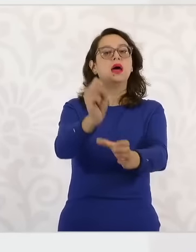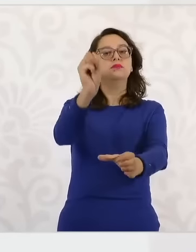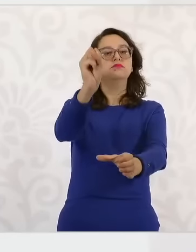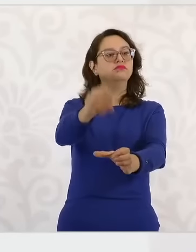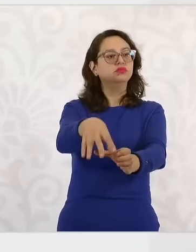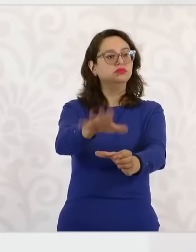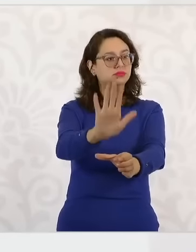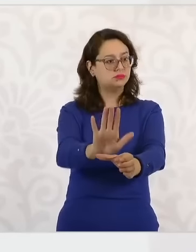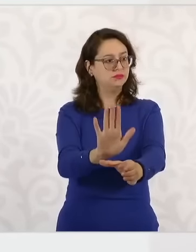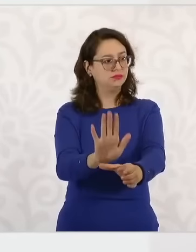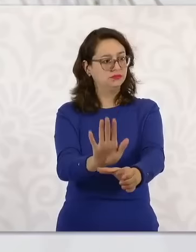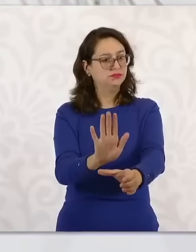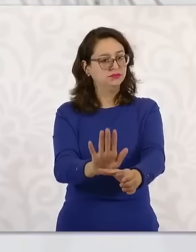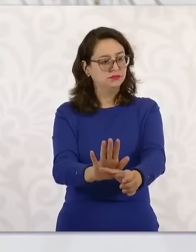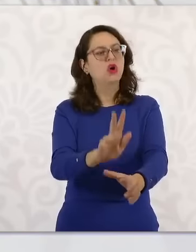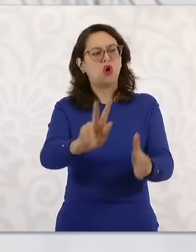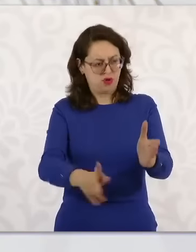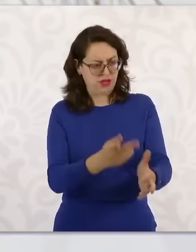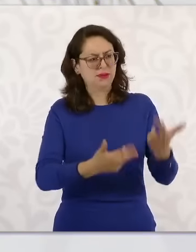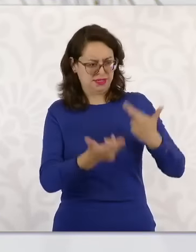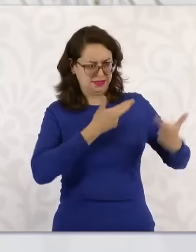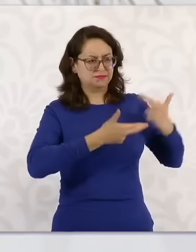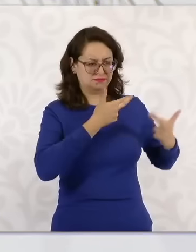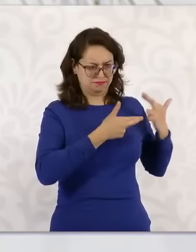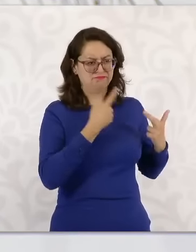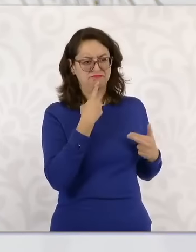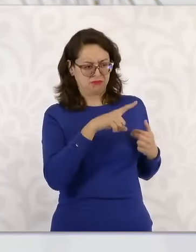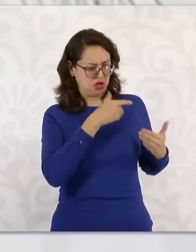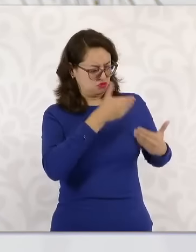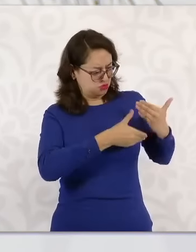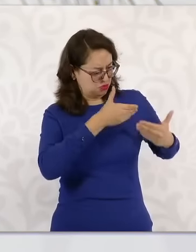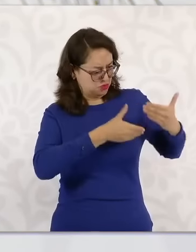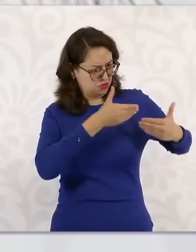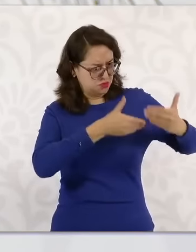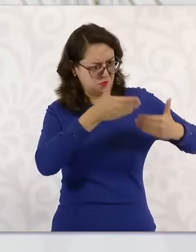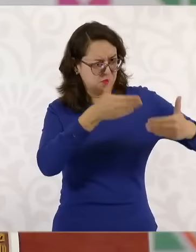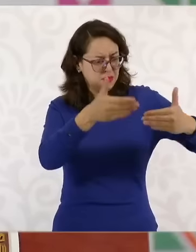Entonces, se está protegiendo al pueblo de México frente a cualquier acto injusto de la autoridad.